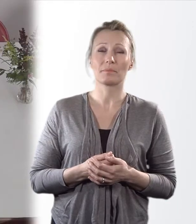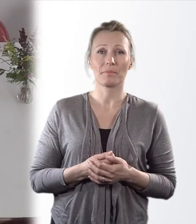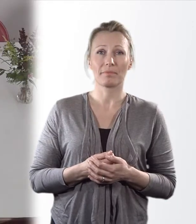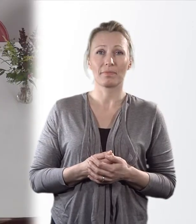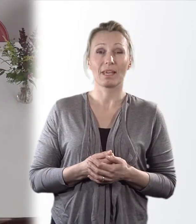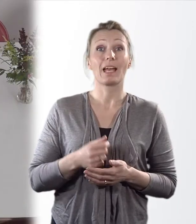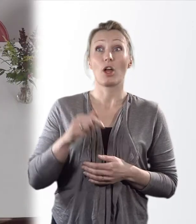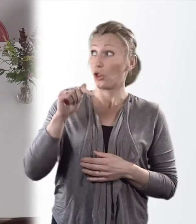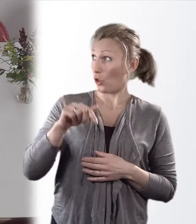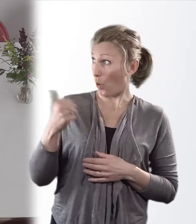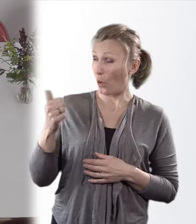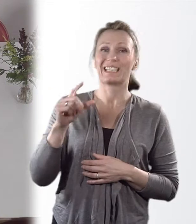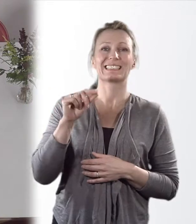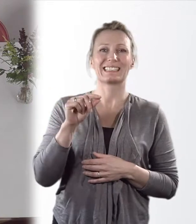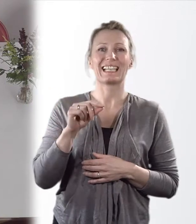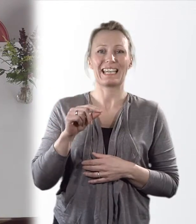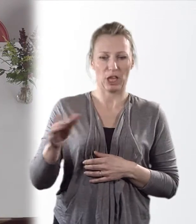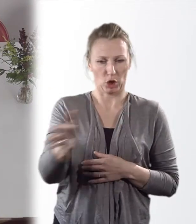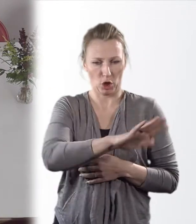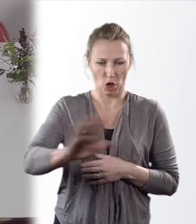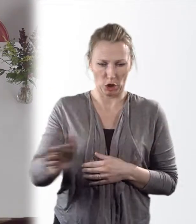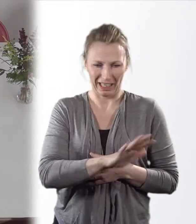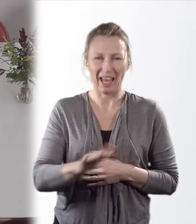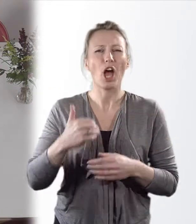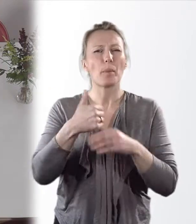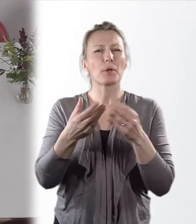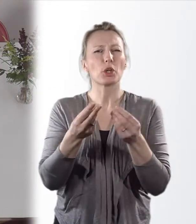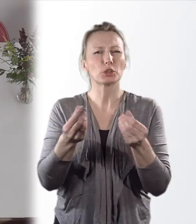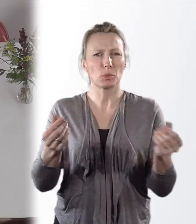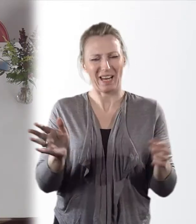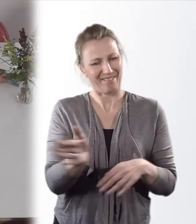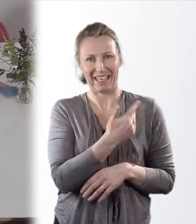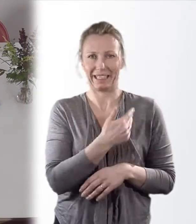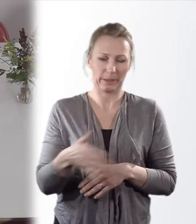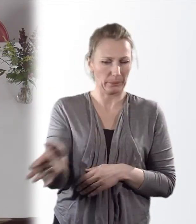Silje tørker bort brødsmuler med en våt klut.